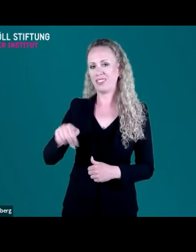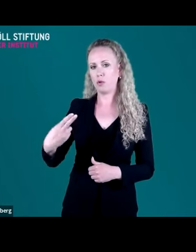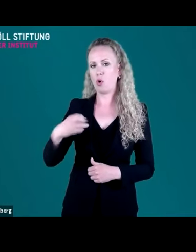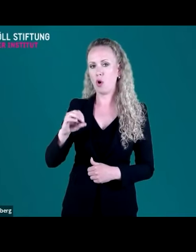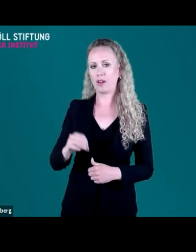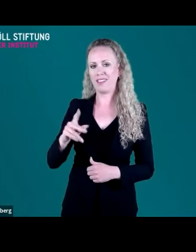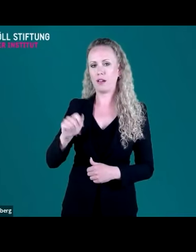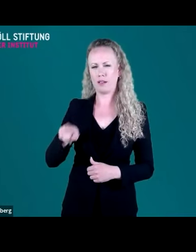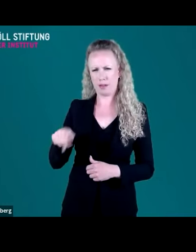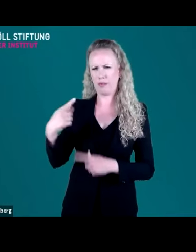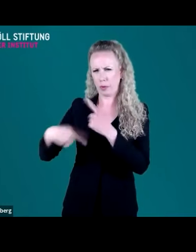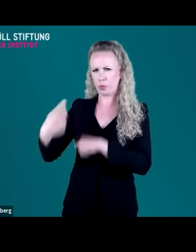Dazu gleich noch mehr.